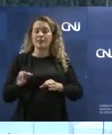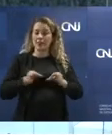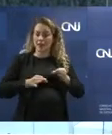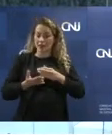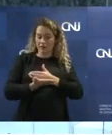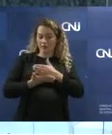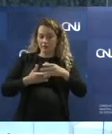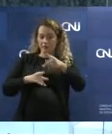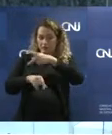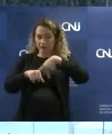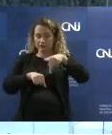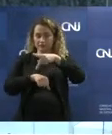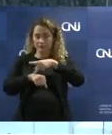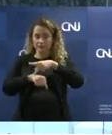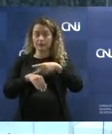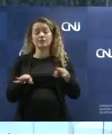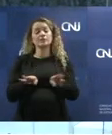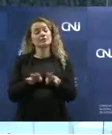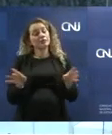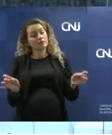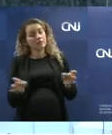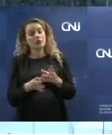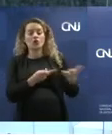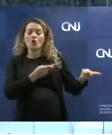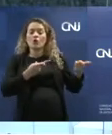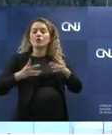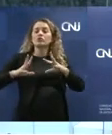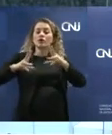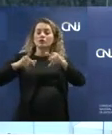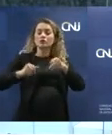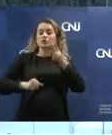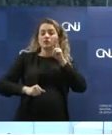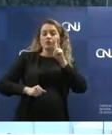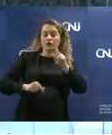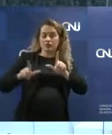Por fim, convido a todos para assistirem ao vídeo do lançamento do e-Not Assina